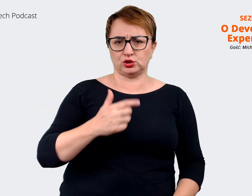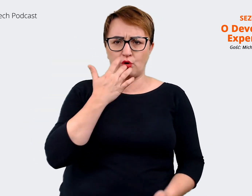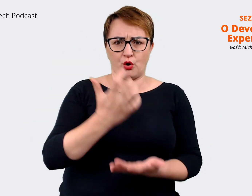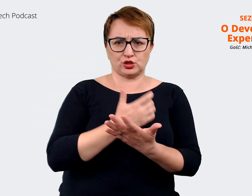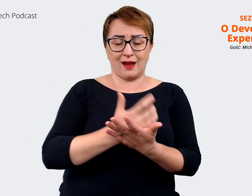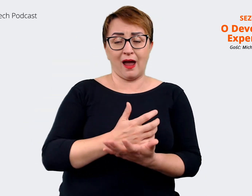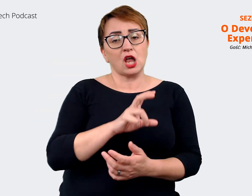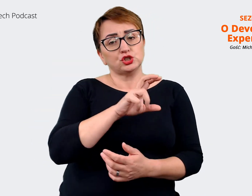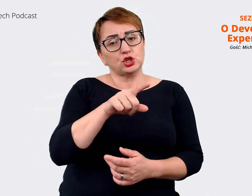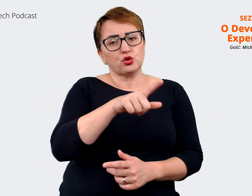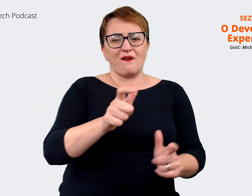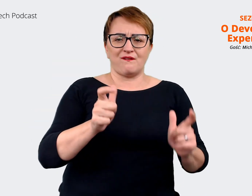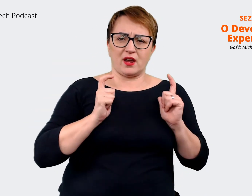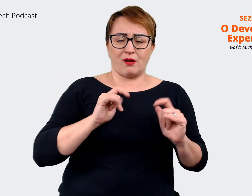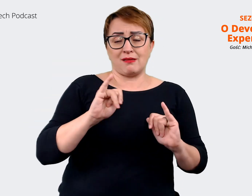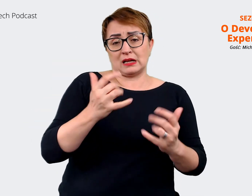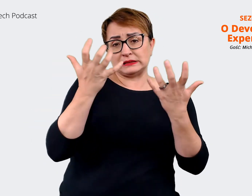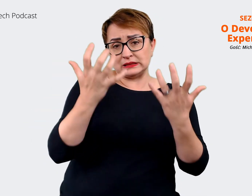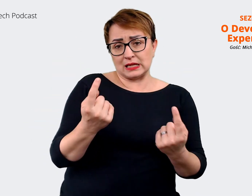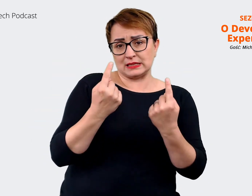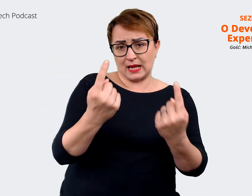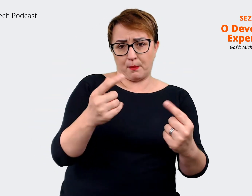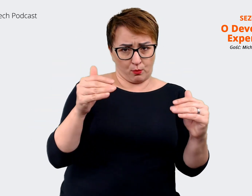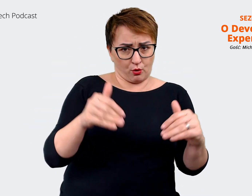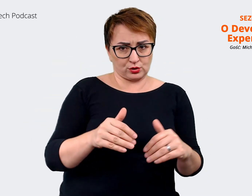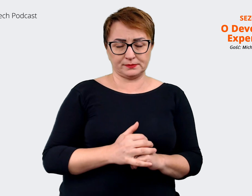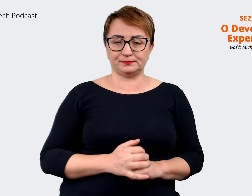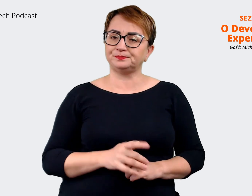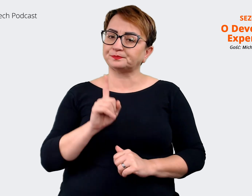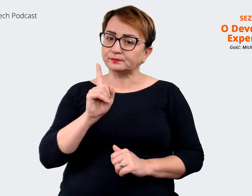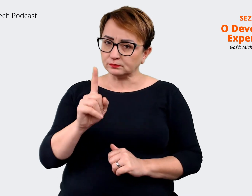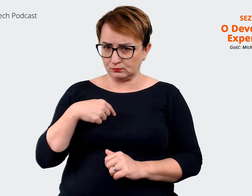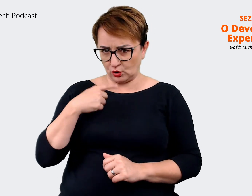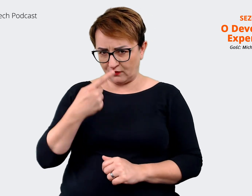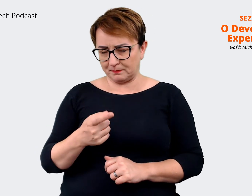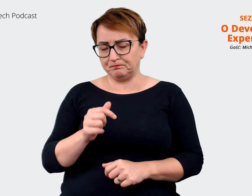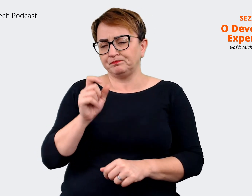ale jeżeli ktoś chce, to może robić po swojemu? Michał: Powiedziałbym tak, każda oczywiście ma